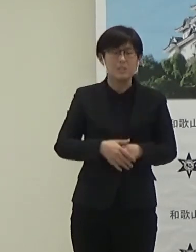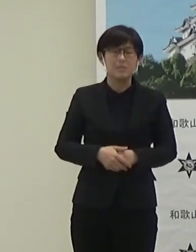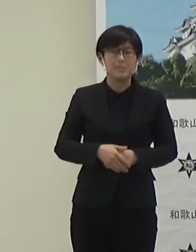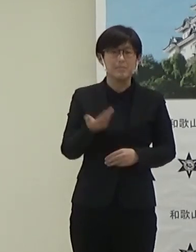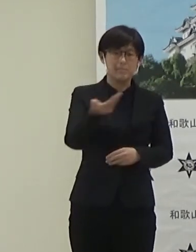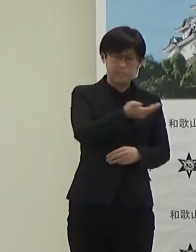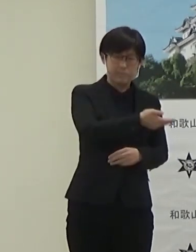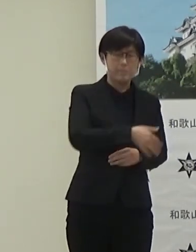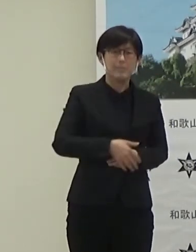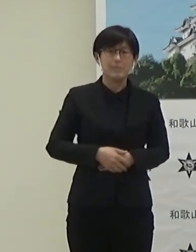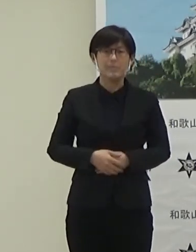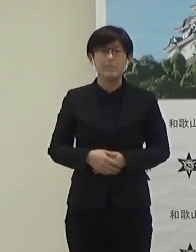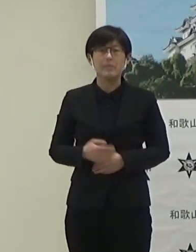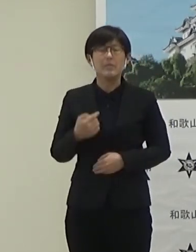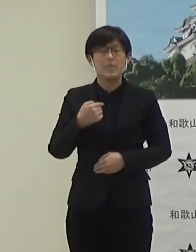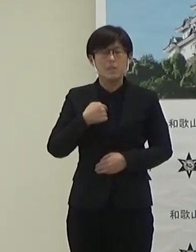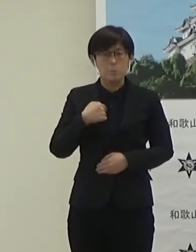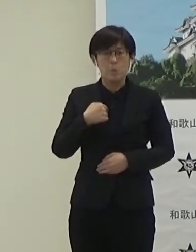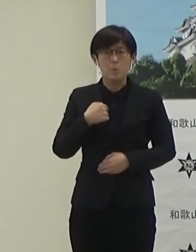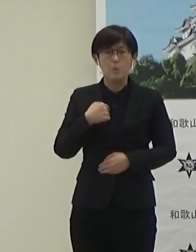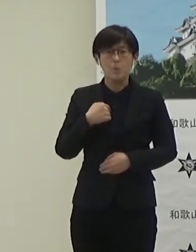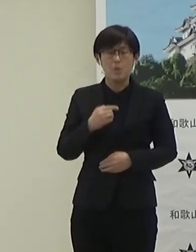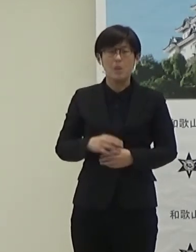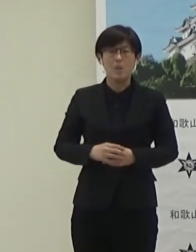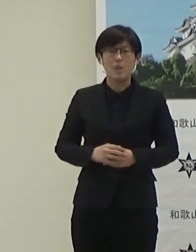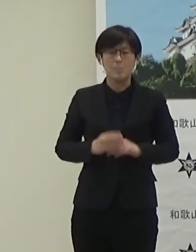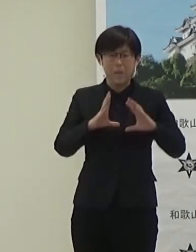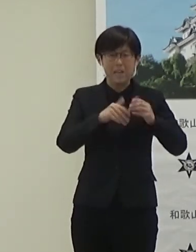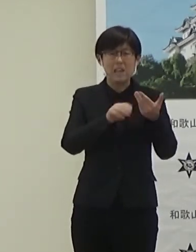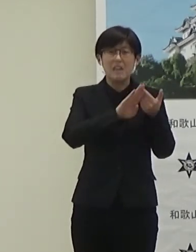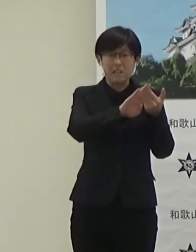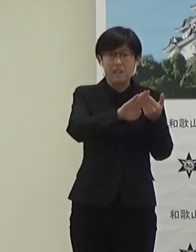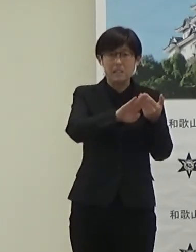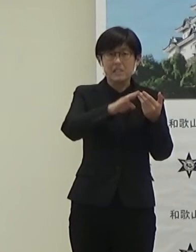私も海外の都市行った時はですね